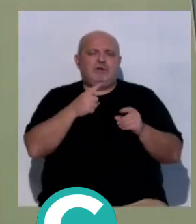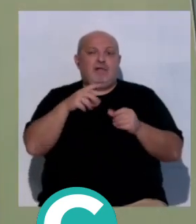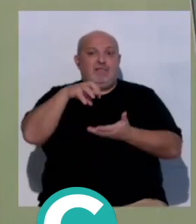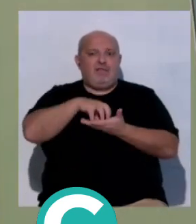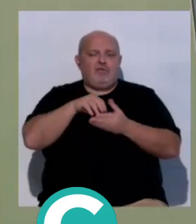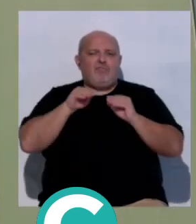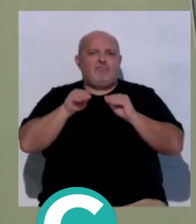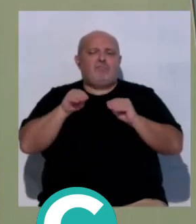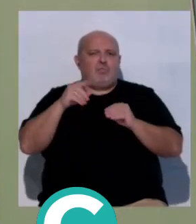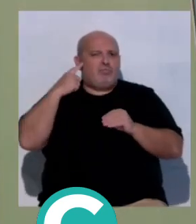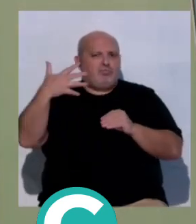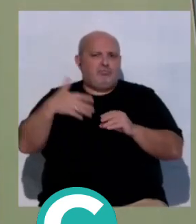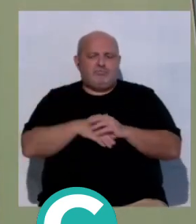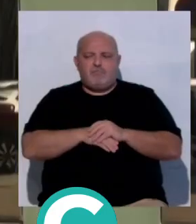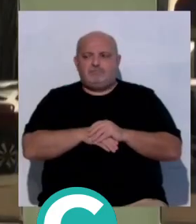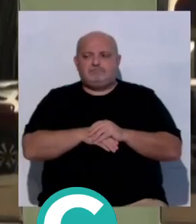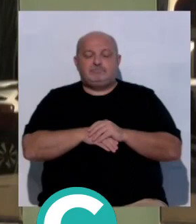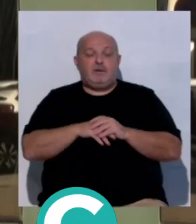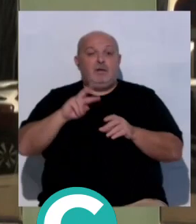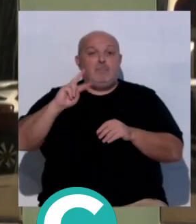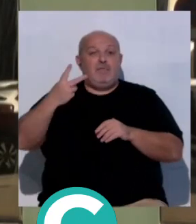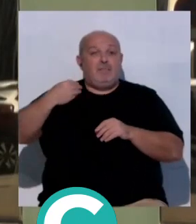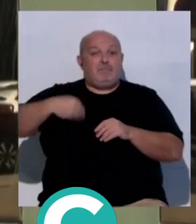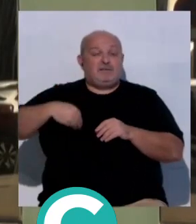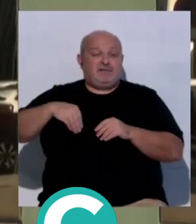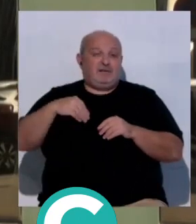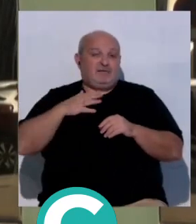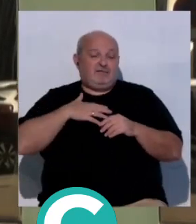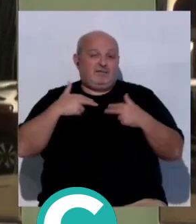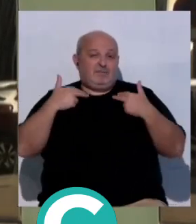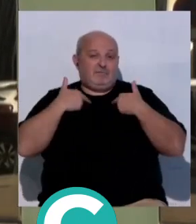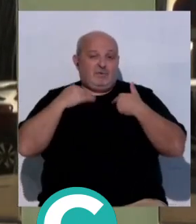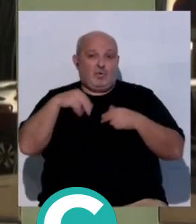formativo de referencia el vicepresidente de la institución provincial Juan José Ortiz ha